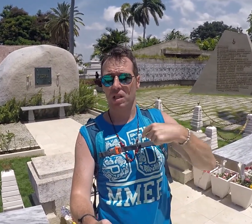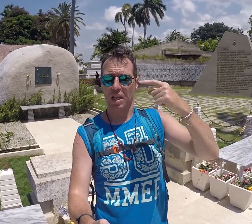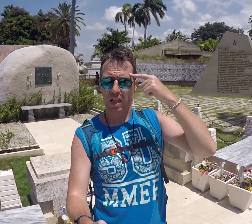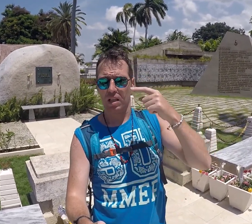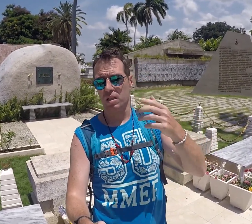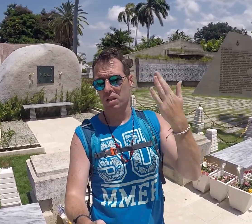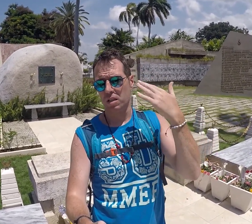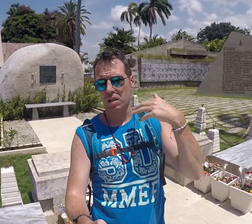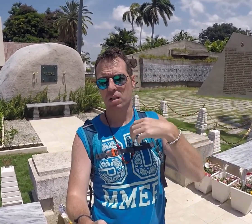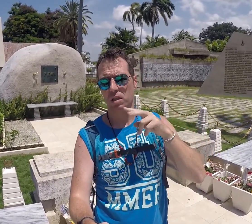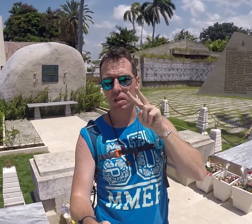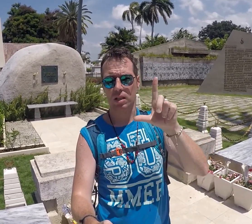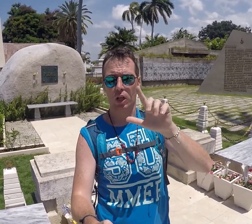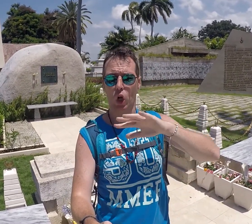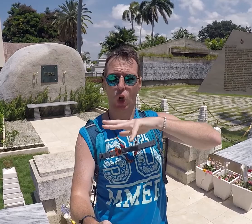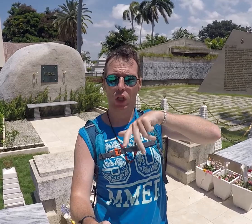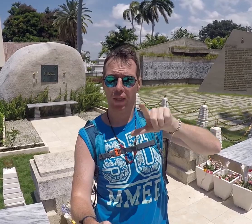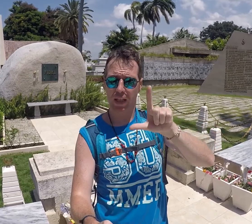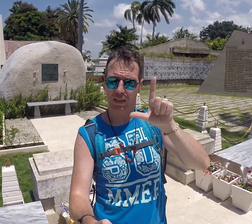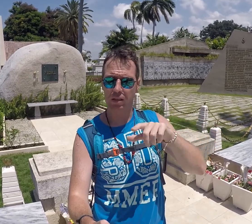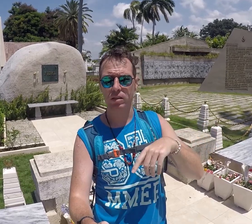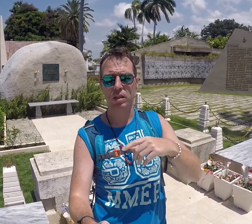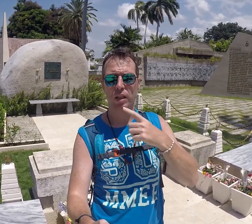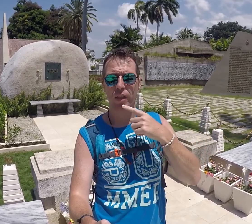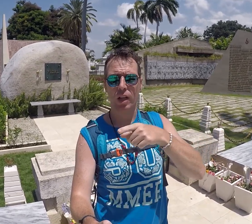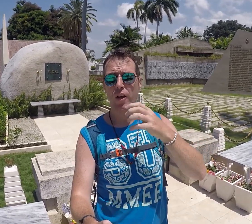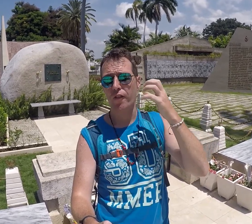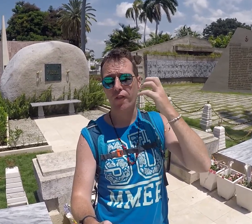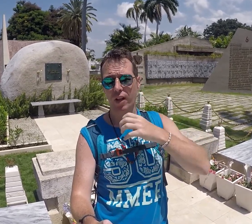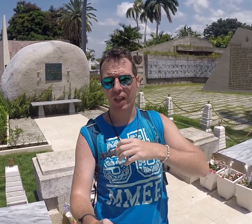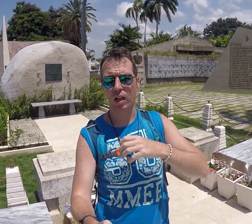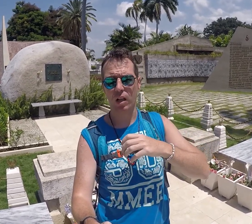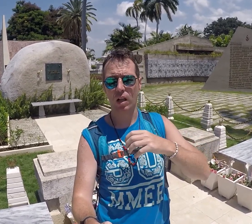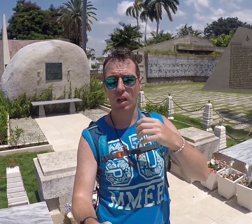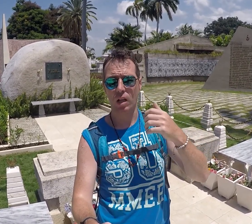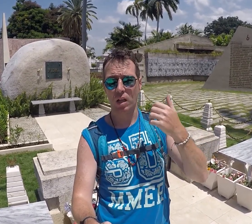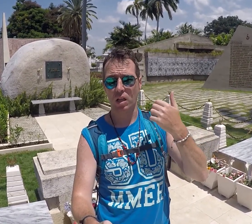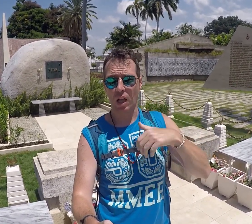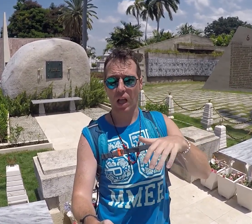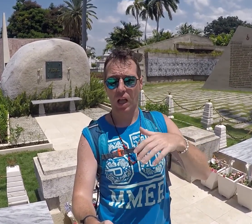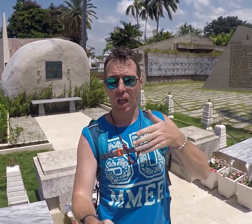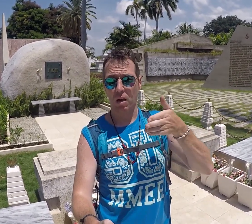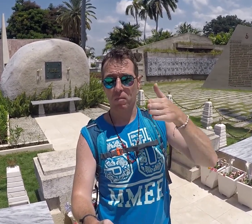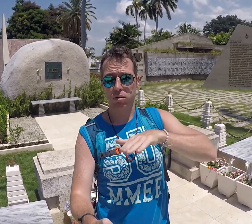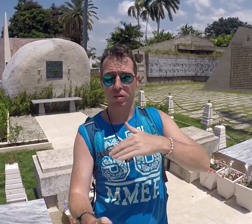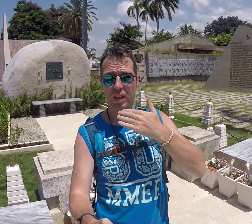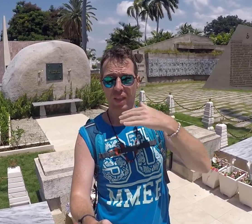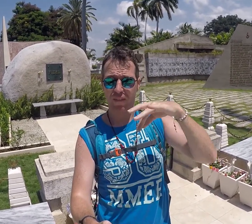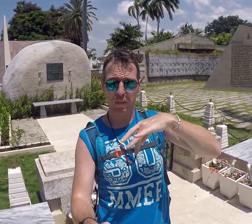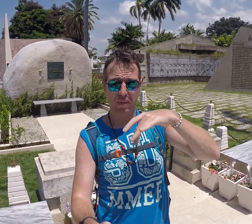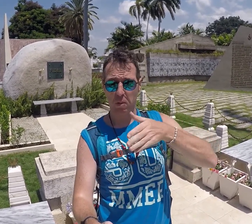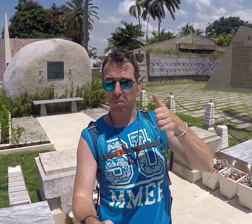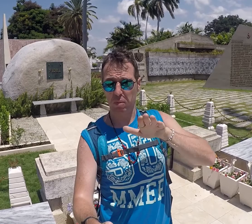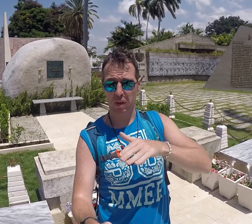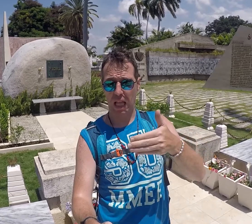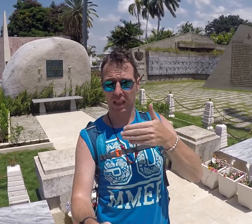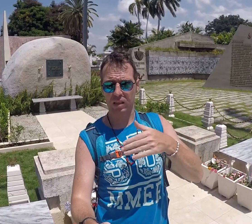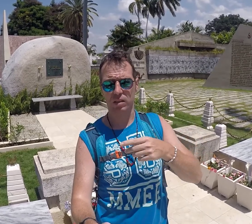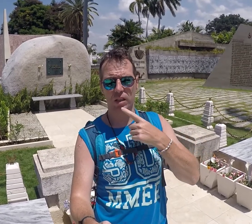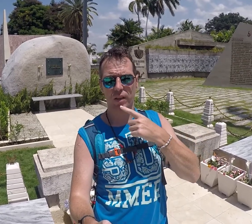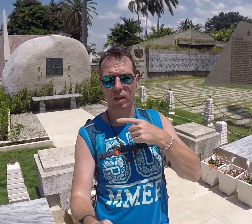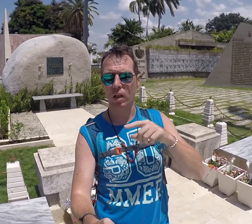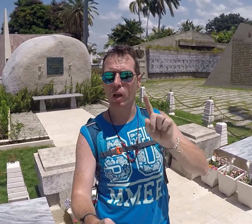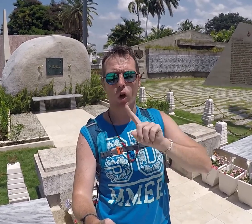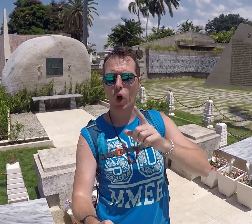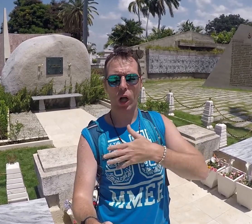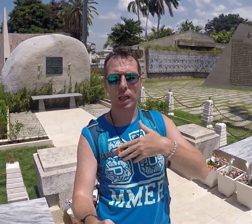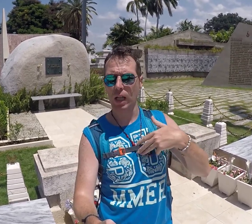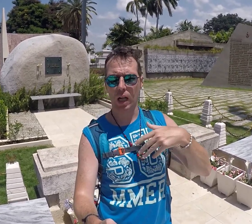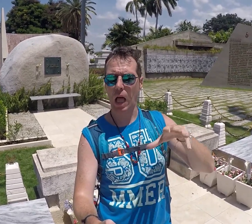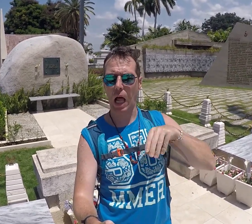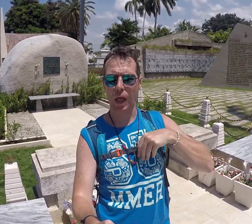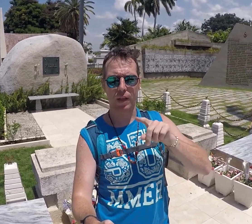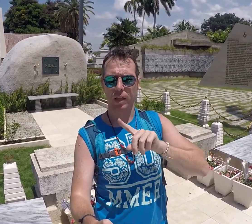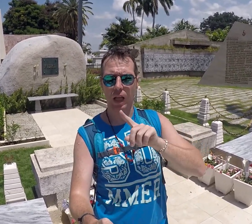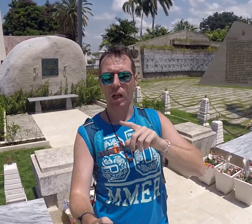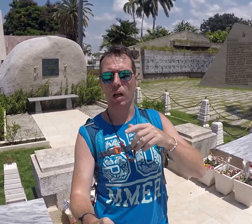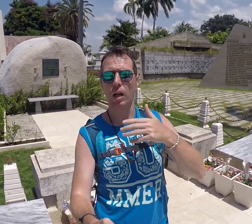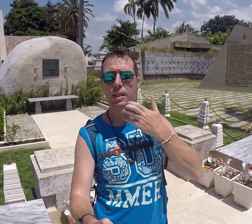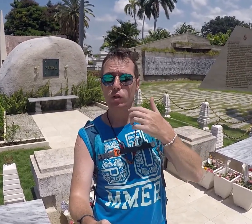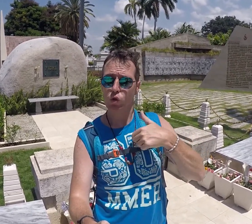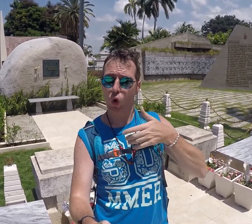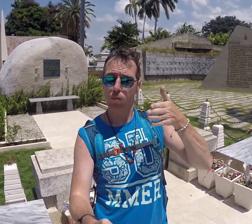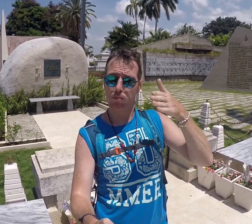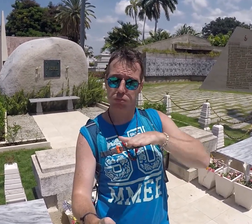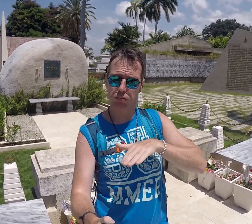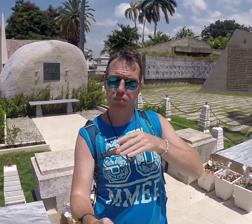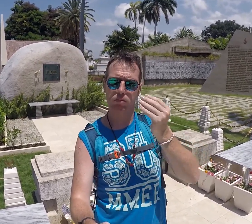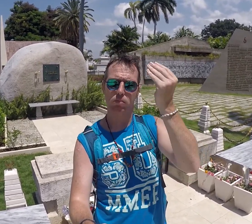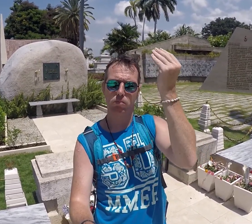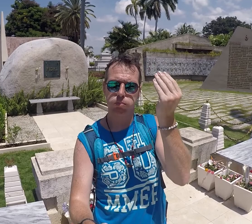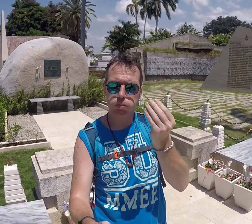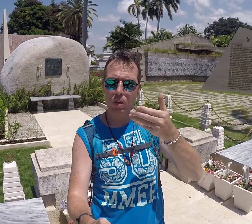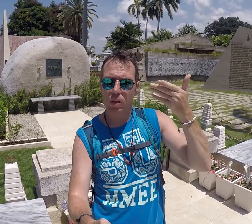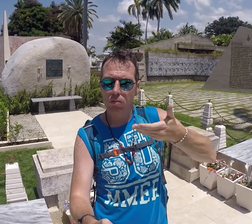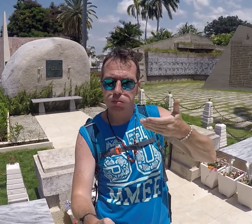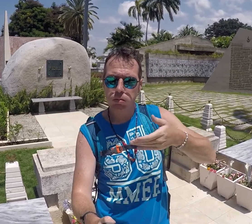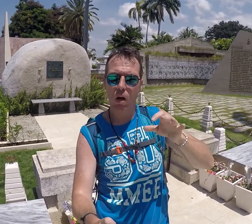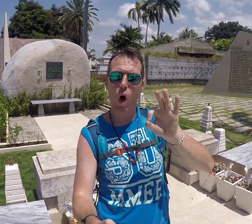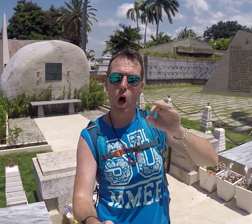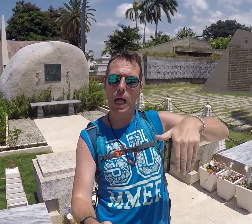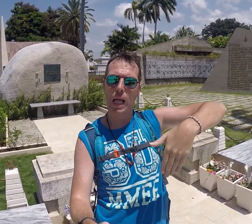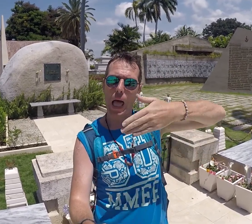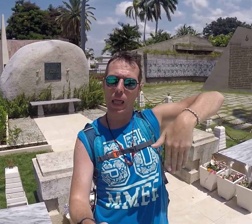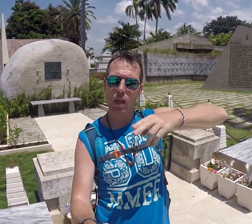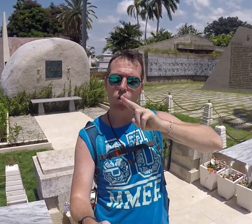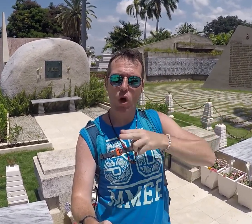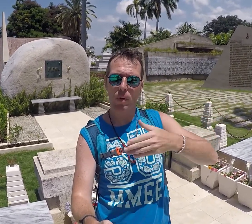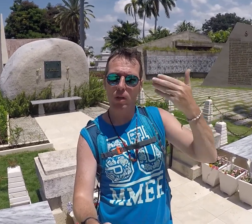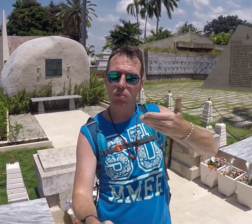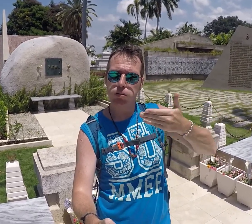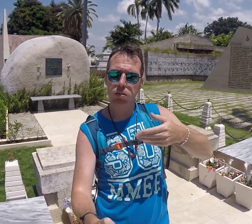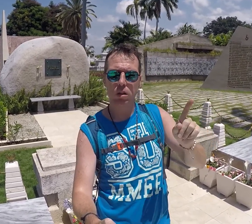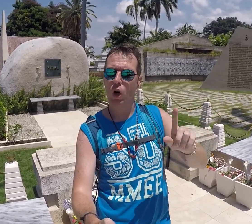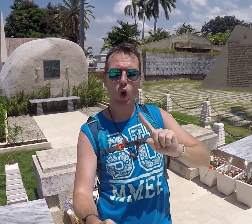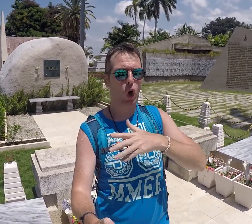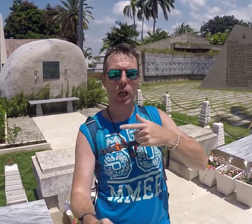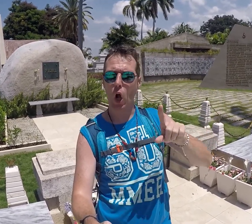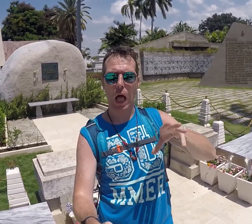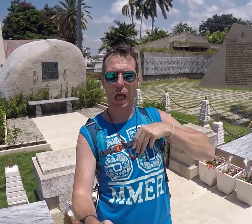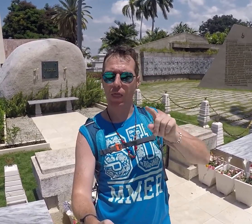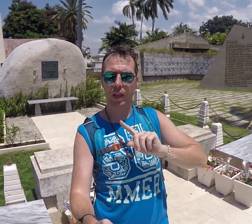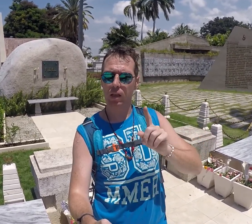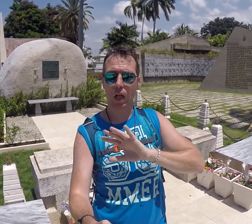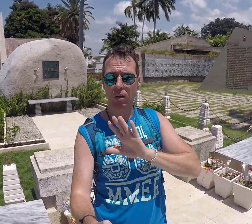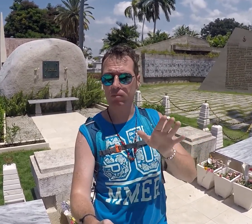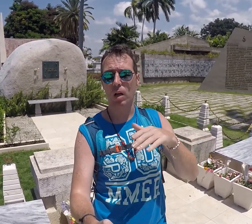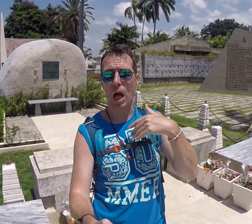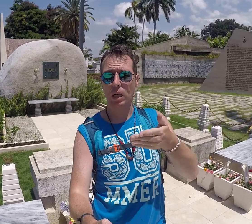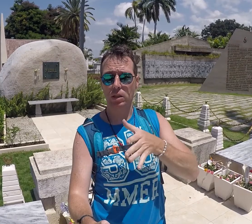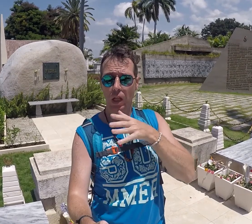Me acordé al ver las noticias de la televisión que decía Fidel que cuando muriera no aceptaría que le dedicaran un monumento o algún nombre de calle